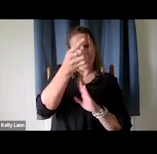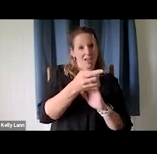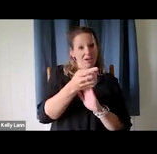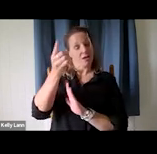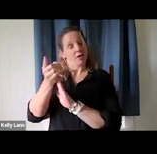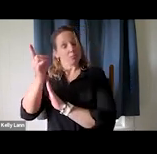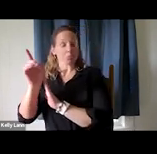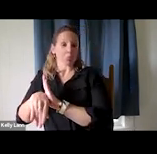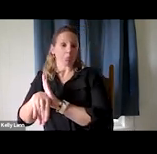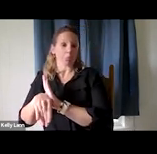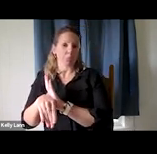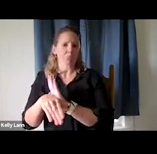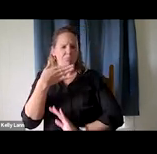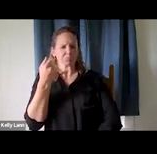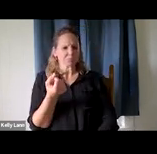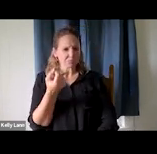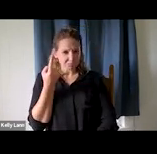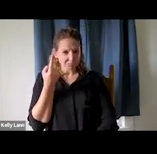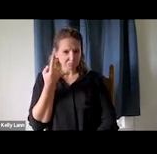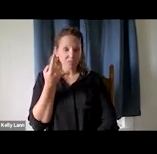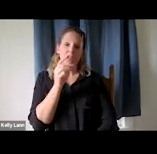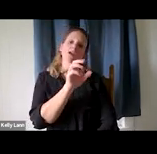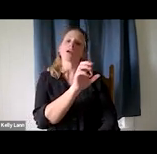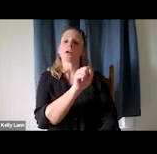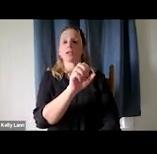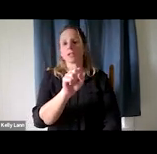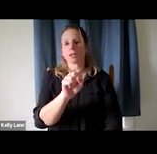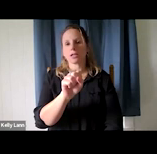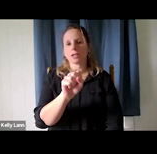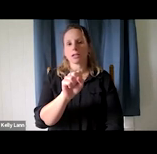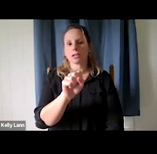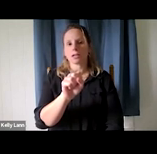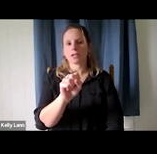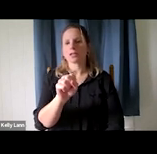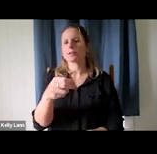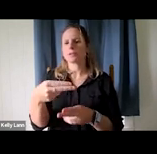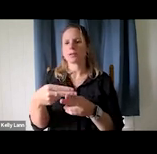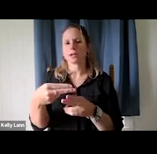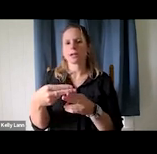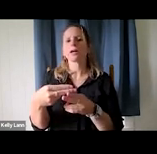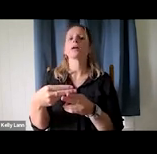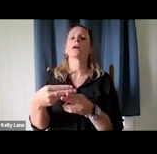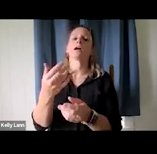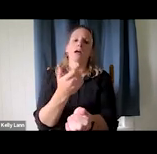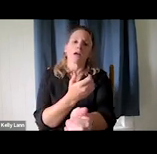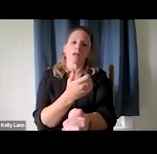tengan una mejor comprensión de la seguridad social sobre lo que llaman drogadicción y alcoholismo o DAA